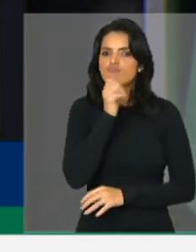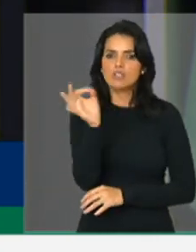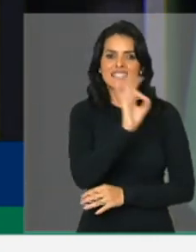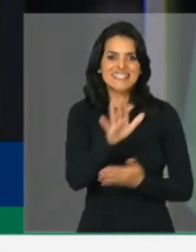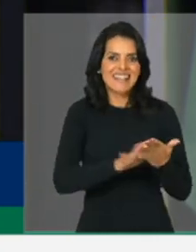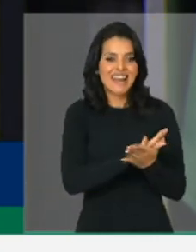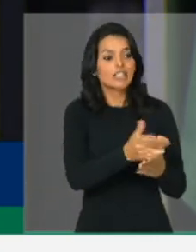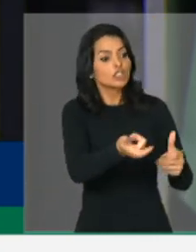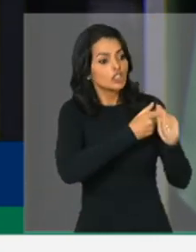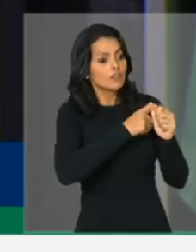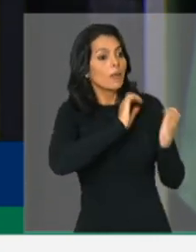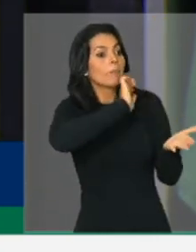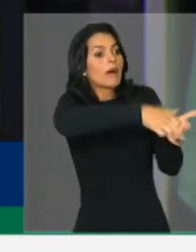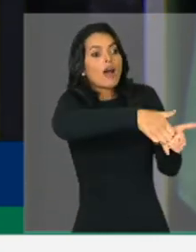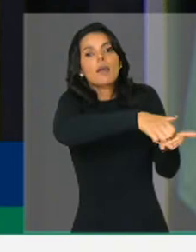PADRÃO OCDE , UM IVA PADRÃO GLOBAL, GAORS ECONOMIAS DO